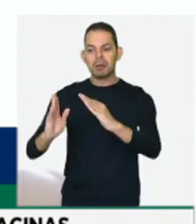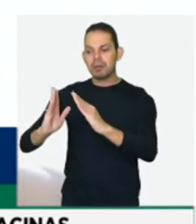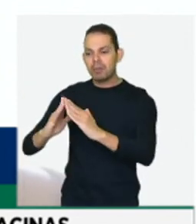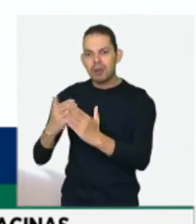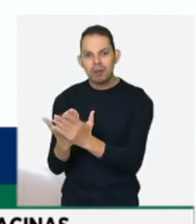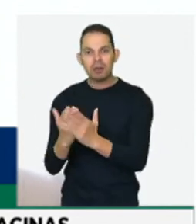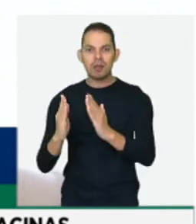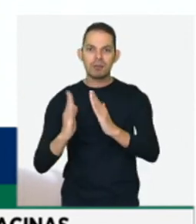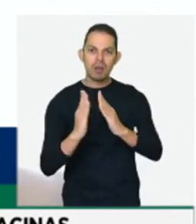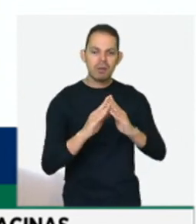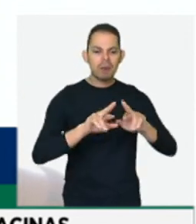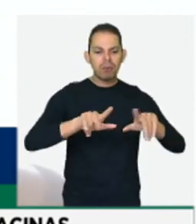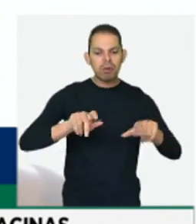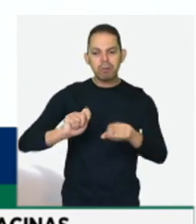DERRUBANDO UMA ESCOLINHA, UMA OPERAÇÃO EM CURSO QUE ESTÁ